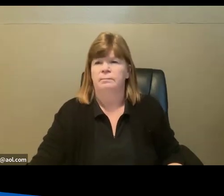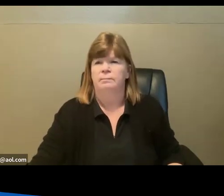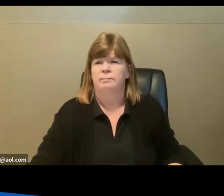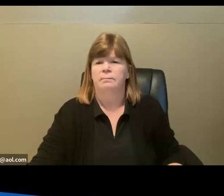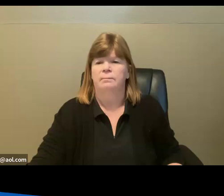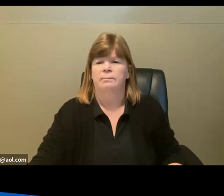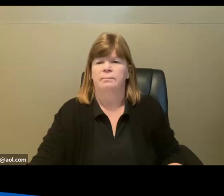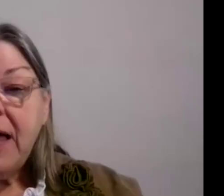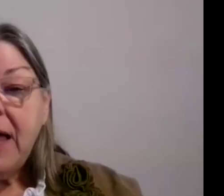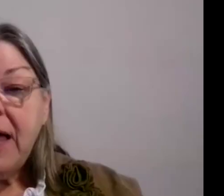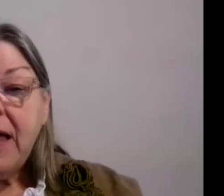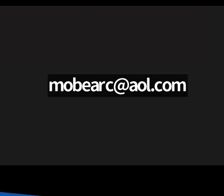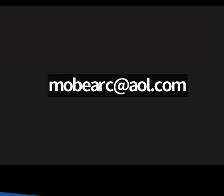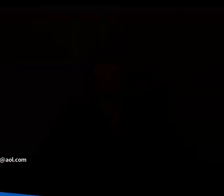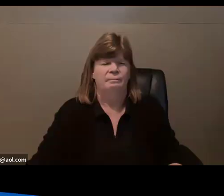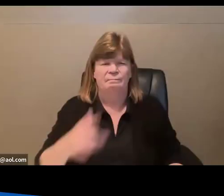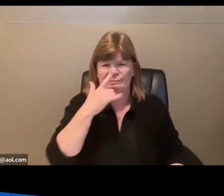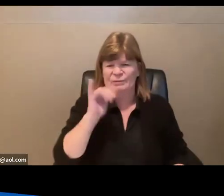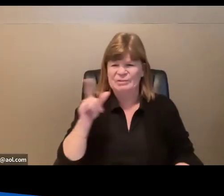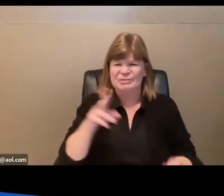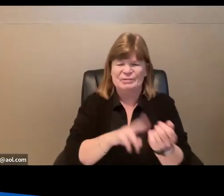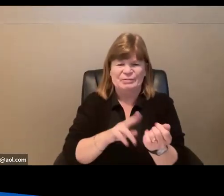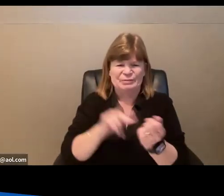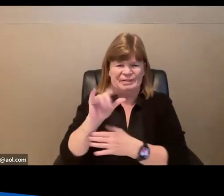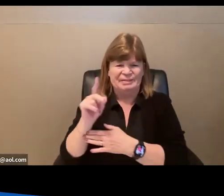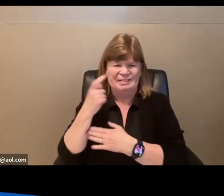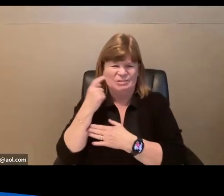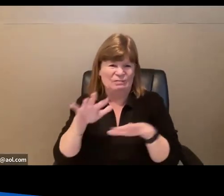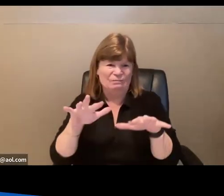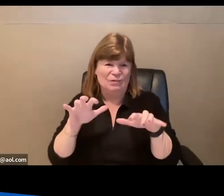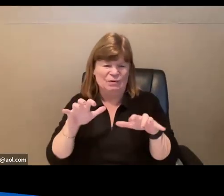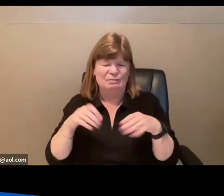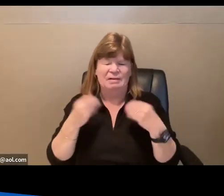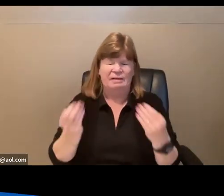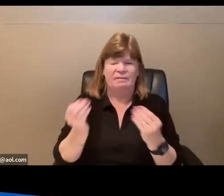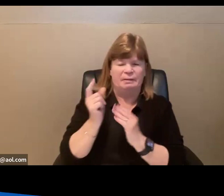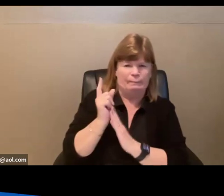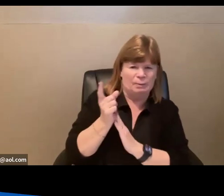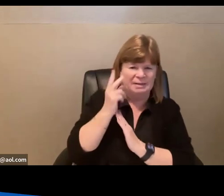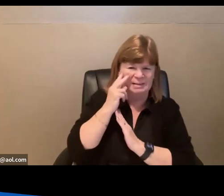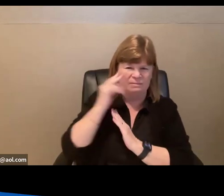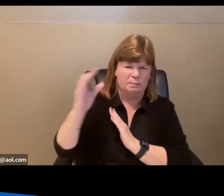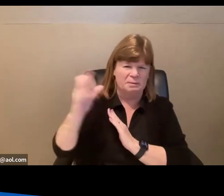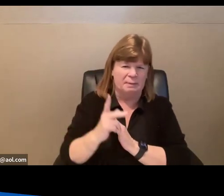Hola a todos. Parece que la enfermera Linda se acaba de congelar, así que vamos a darle un momento y ver si vuelve, así que tengan paciencia con nosotros. Gracias.